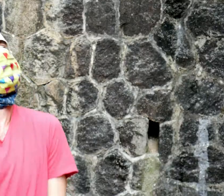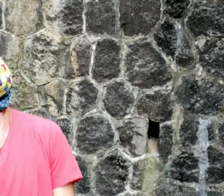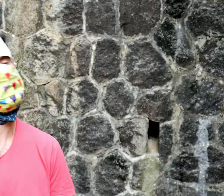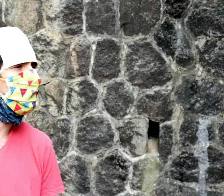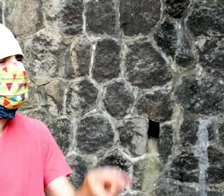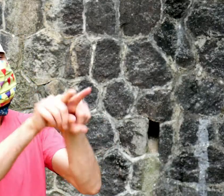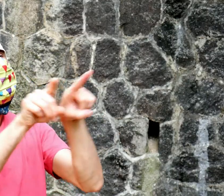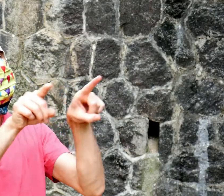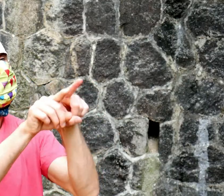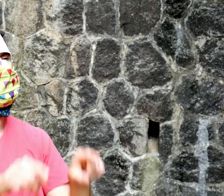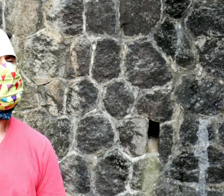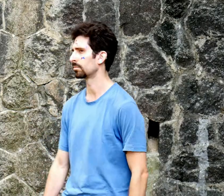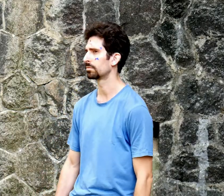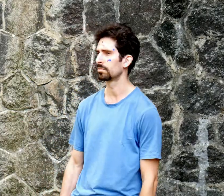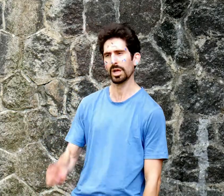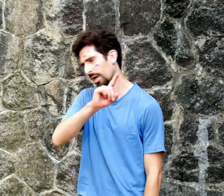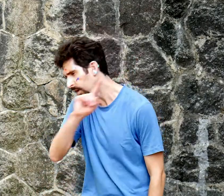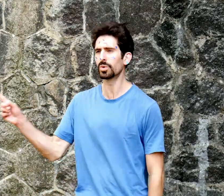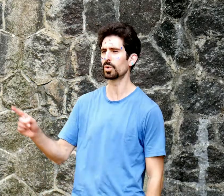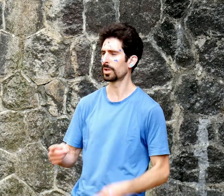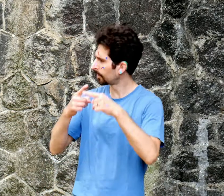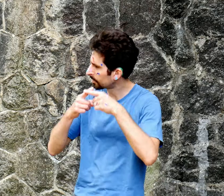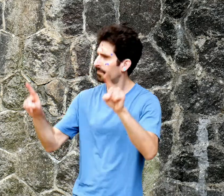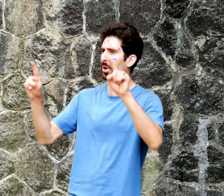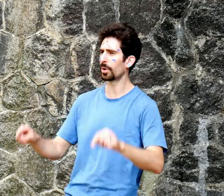Boaf, c'est pareil. Ah non ! C'est différent.